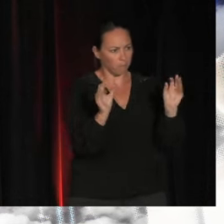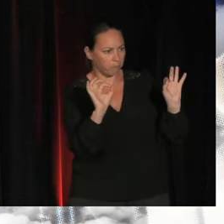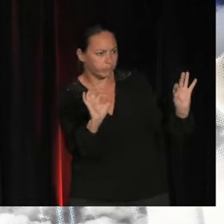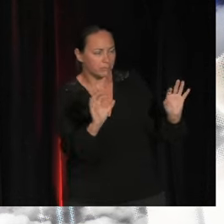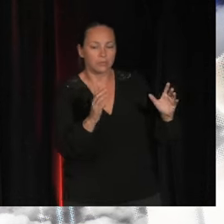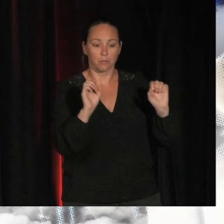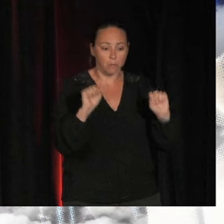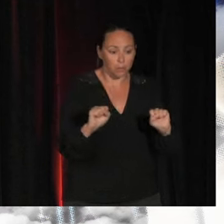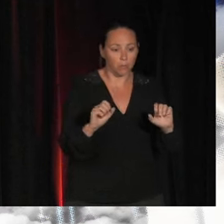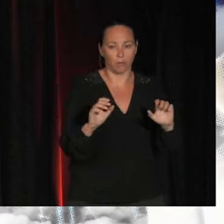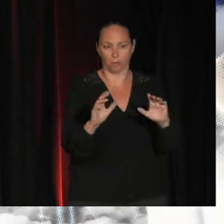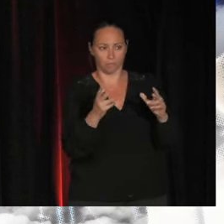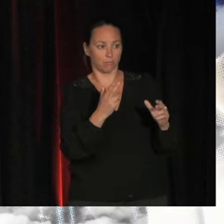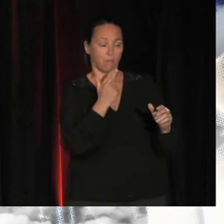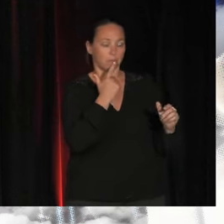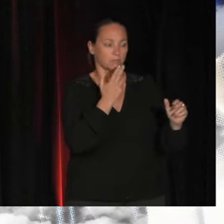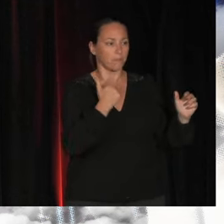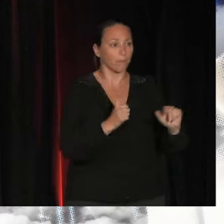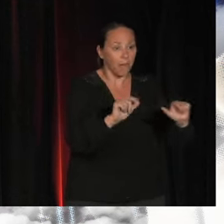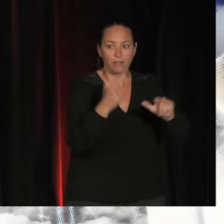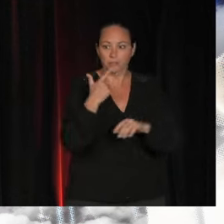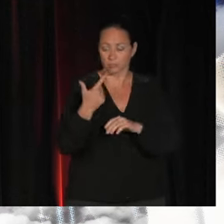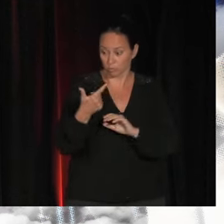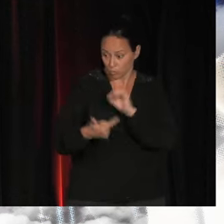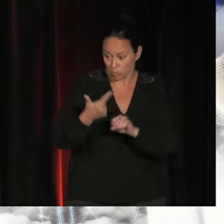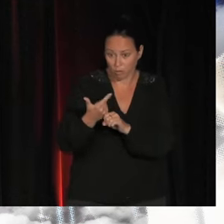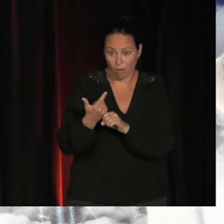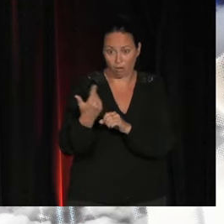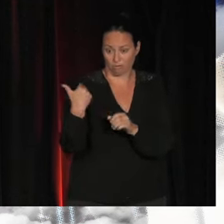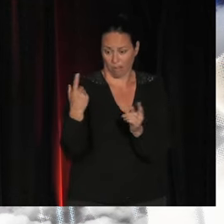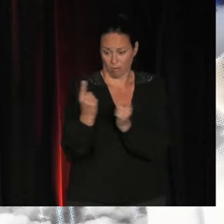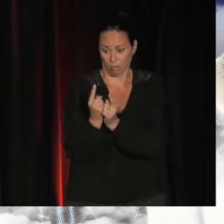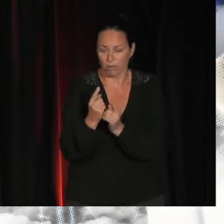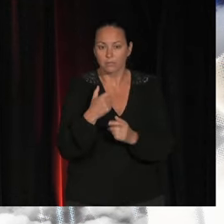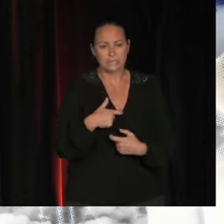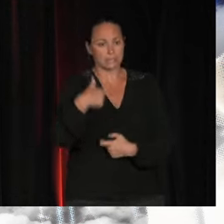Vraiment, on n'a pas l'impression que c'est un jeu qui n'a mis que deux ans. C'est ça, il faut rappeler que le Titan a été kill en 2012.